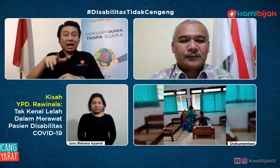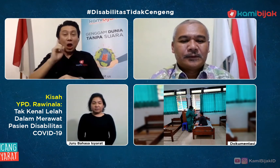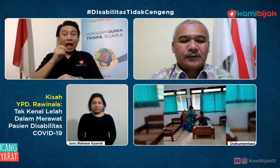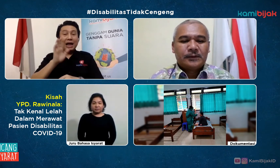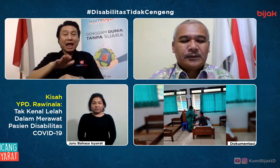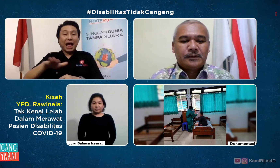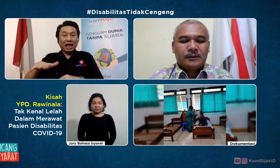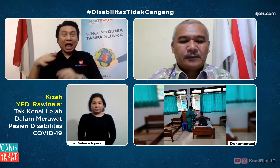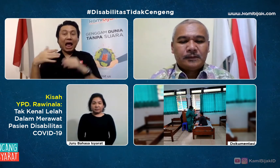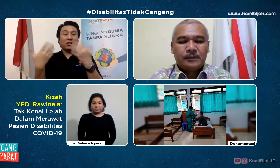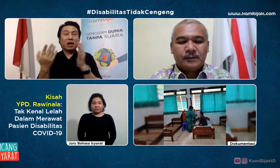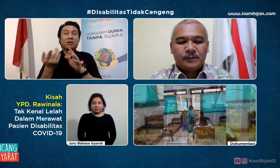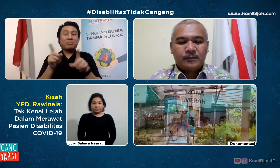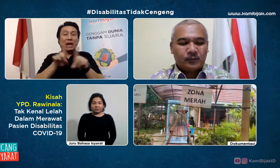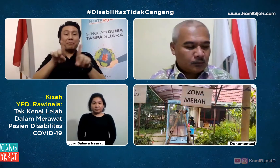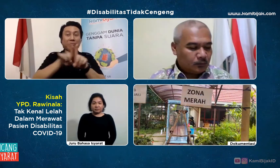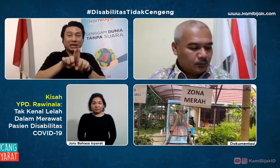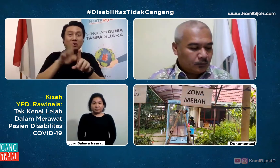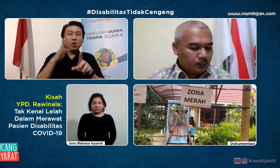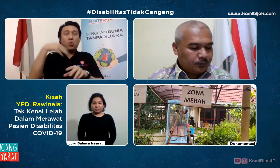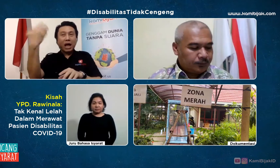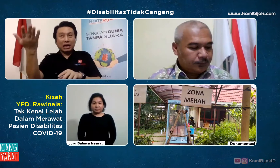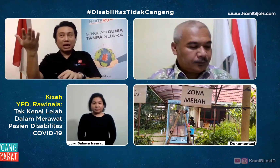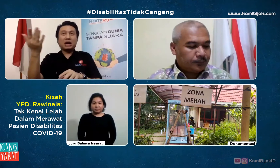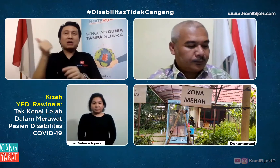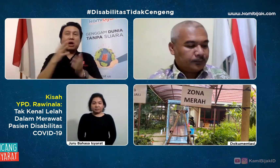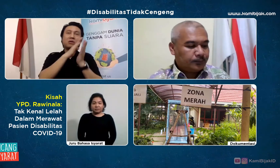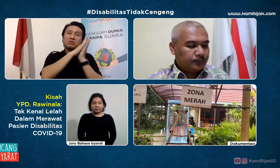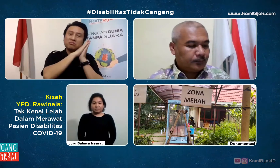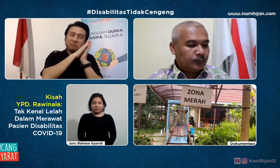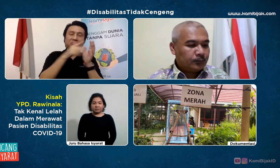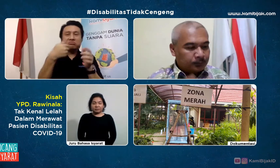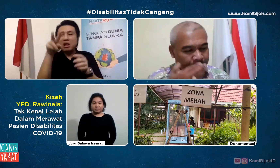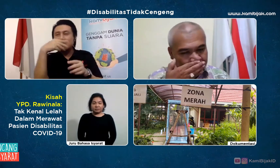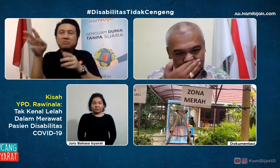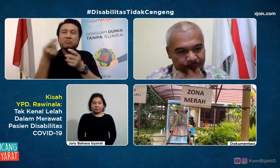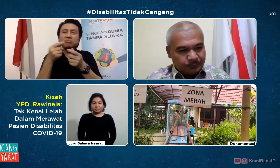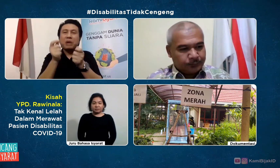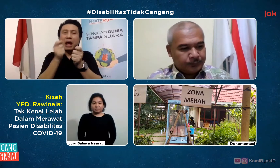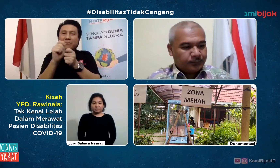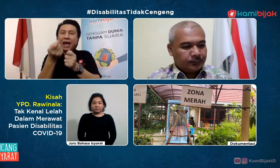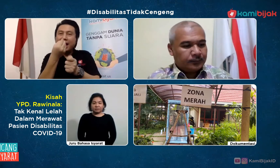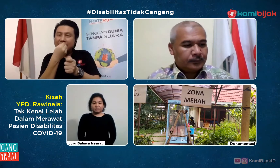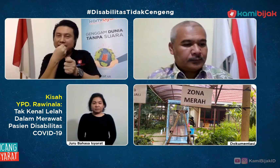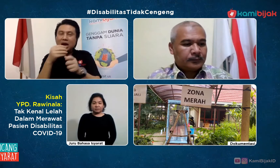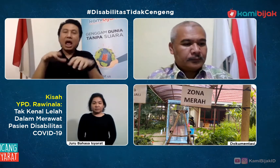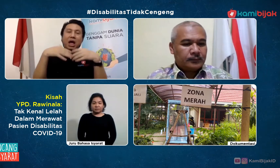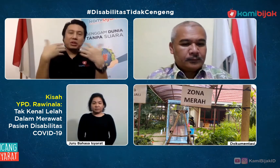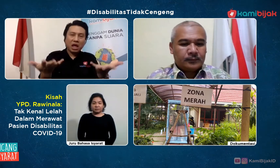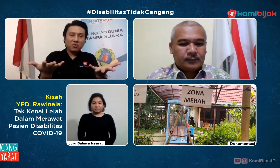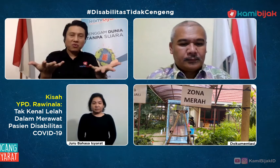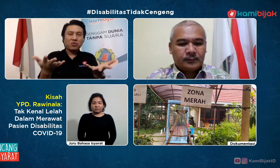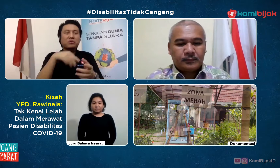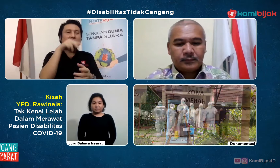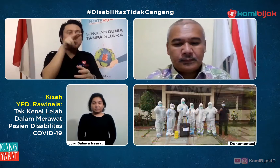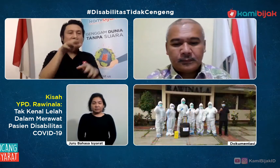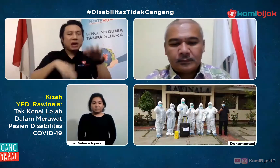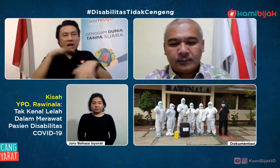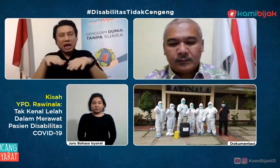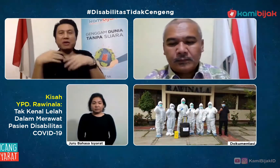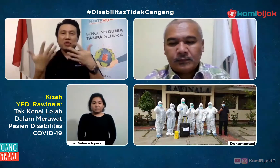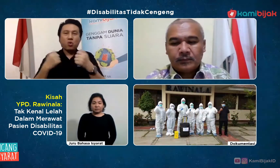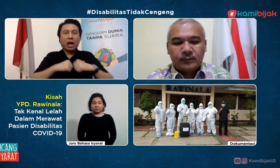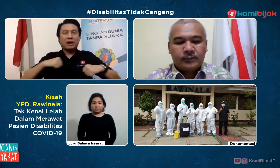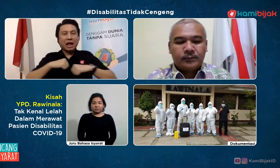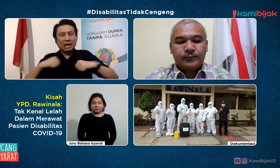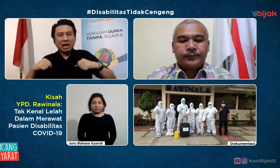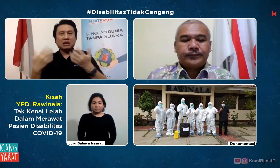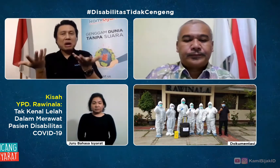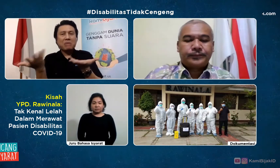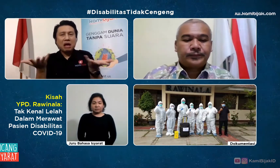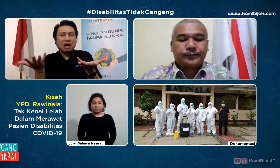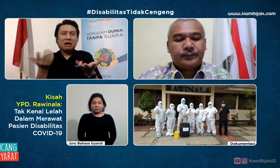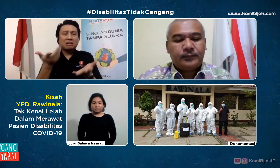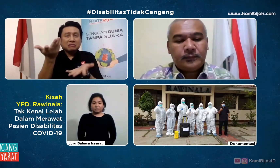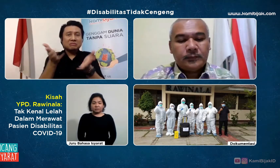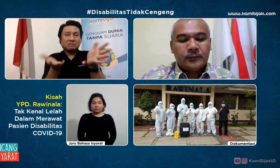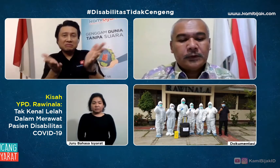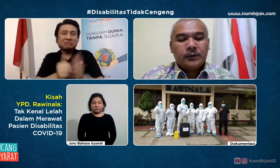Antisipasi apa yang dilakukan jika ada anak atau pendamping yang hendak keluar asrama?